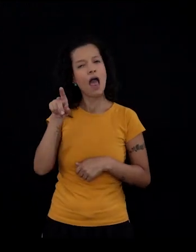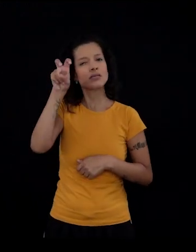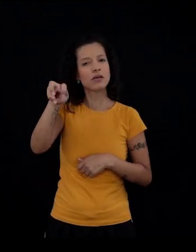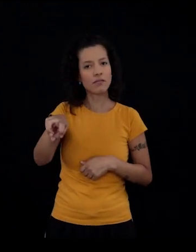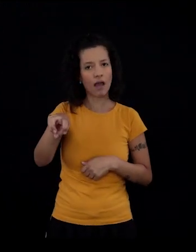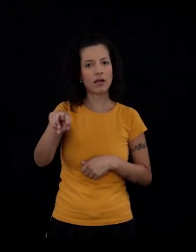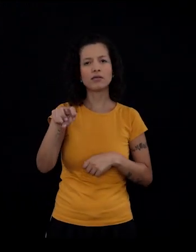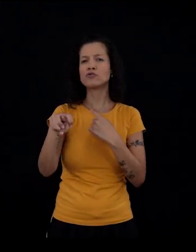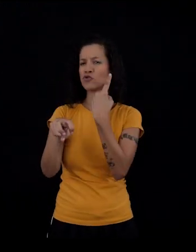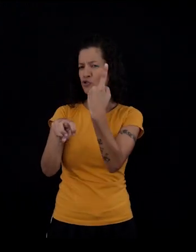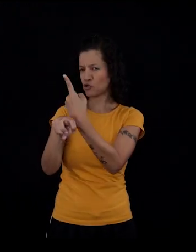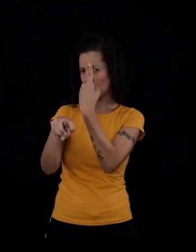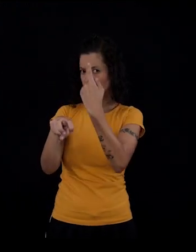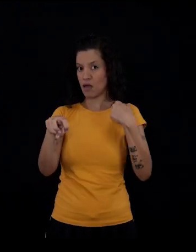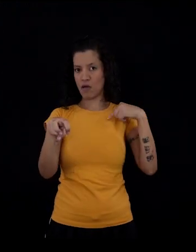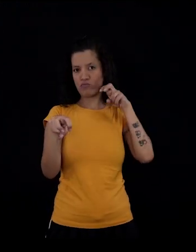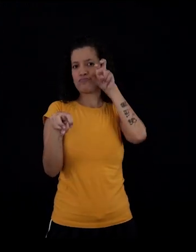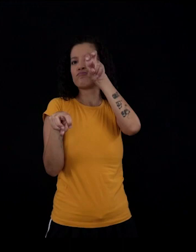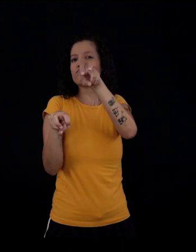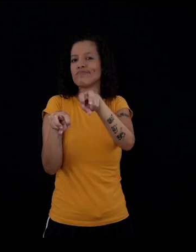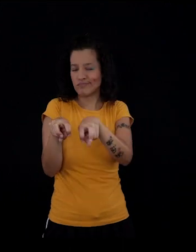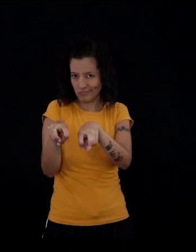fui lá com ela – eu estava sozinho lá na frente –